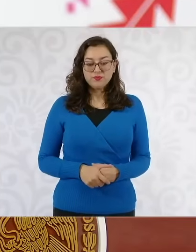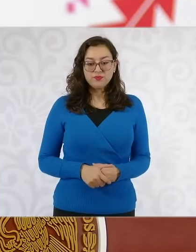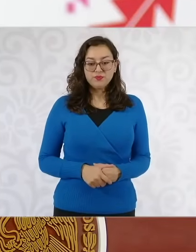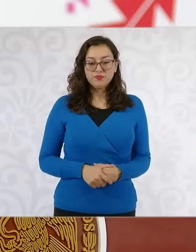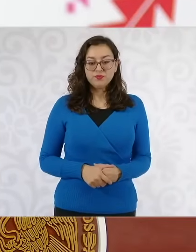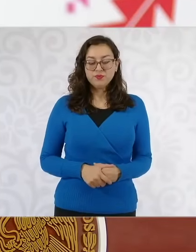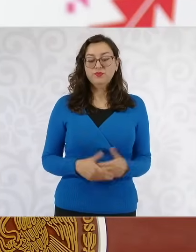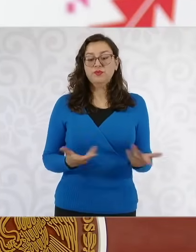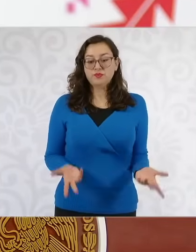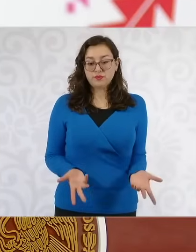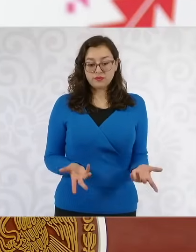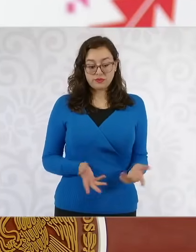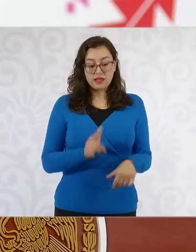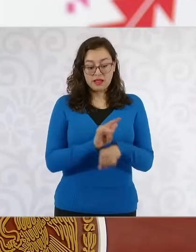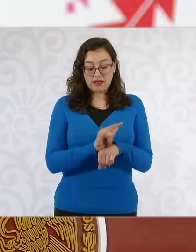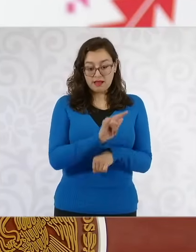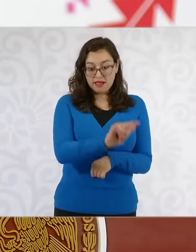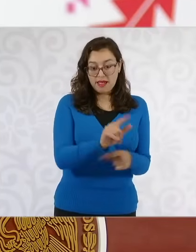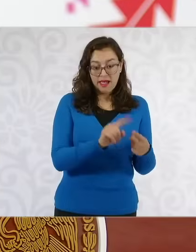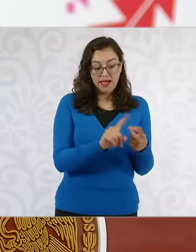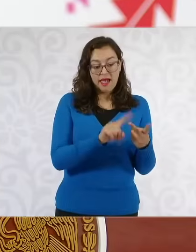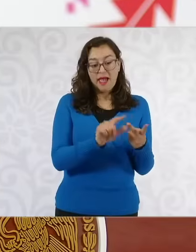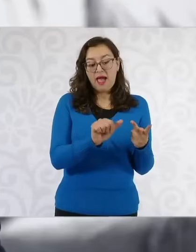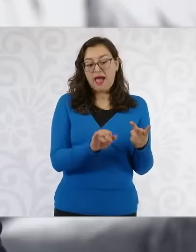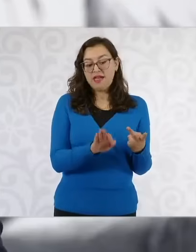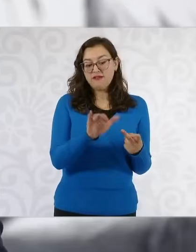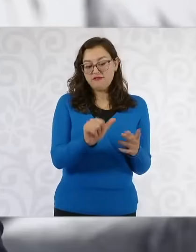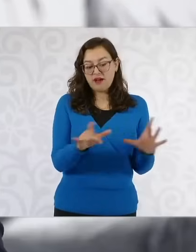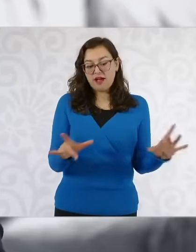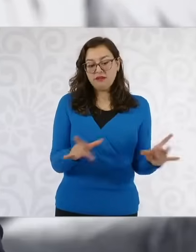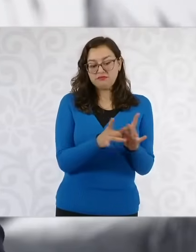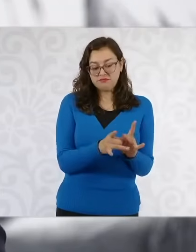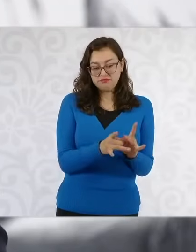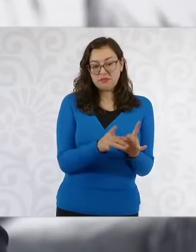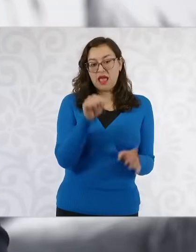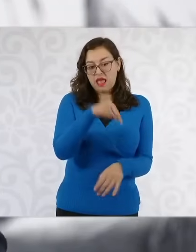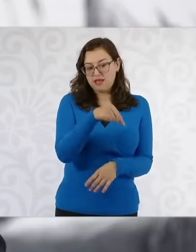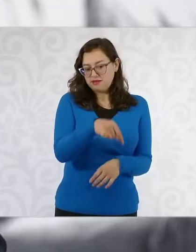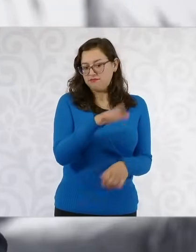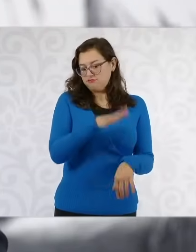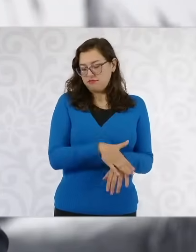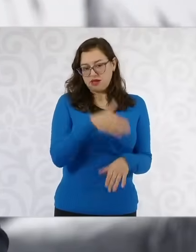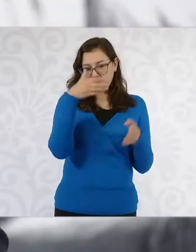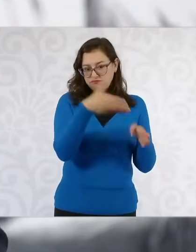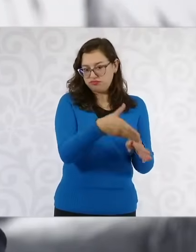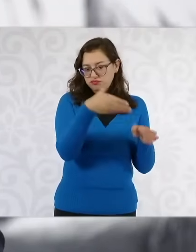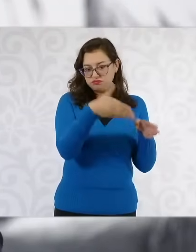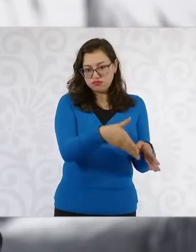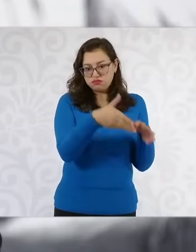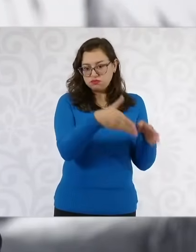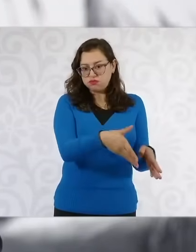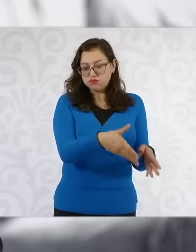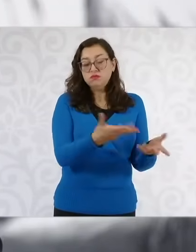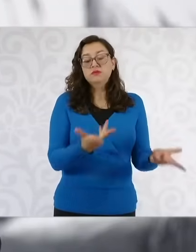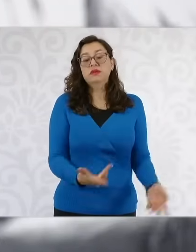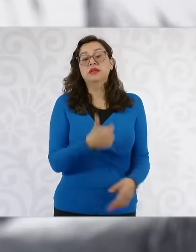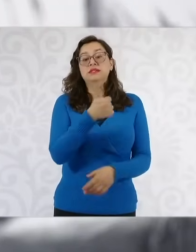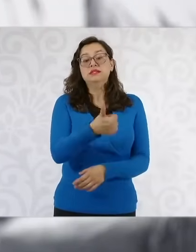aifa mexicana a cual es nuestra base principal de operaciones ha contribuido con el 6% de pasajeros